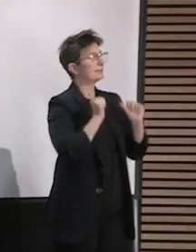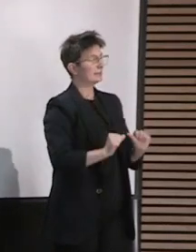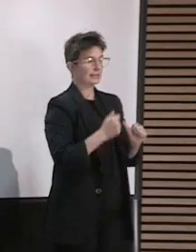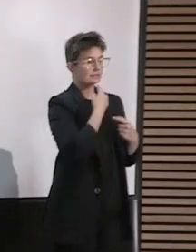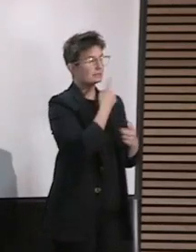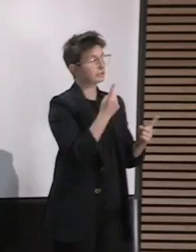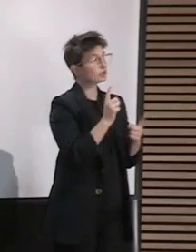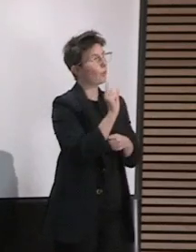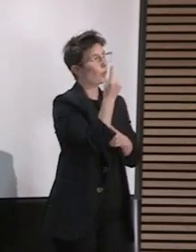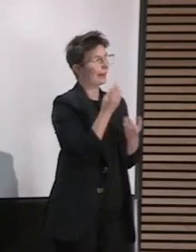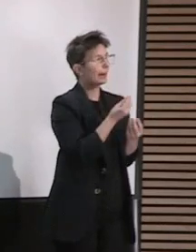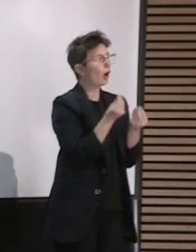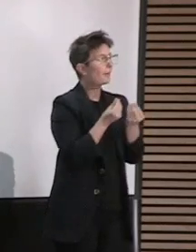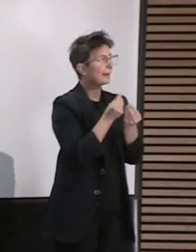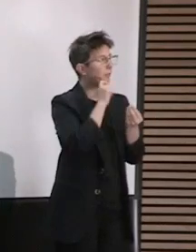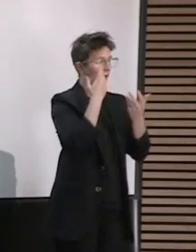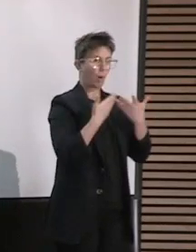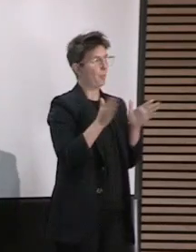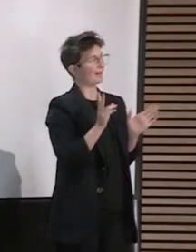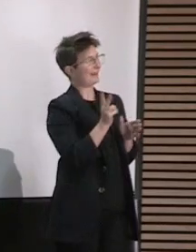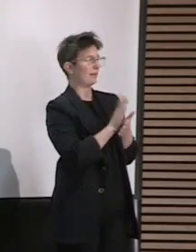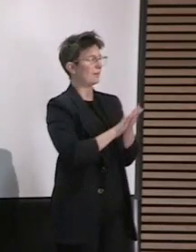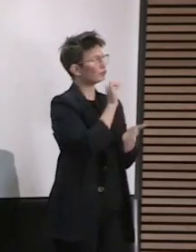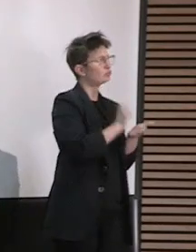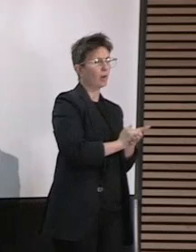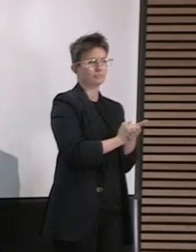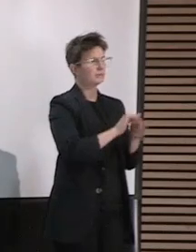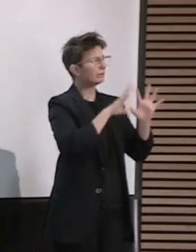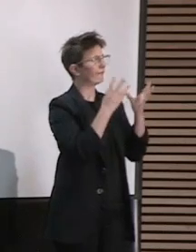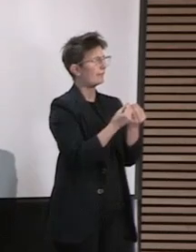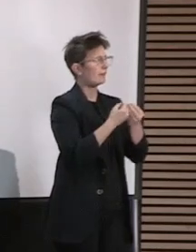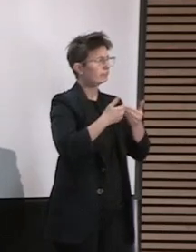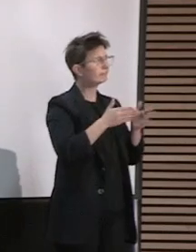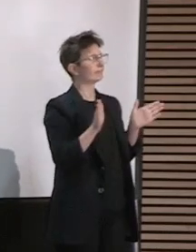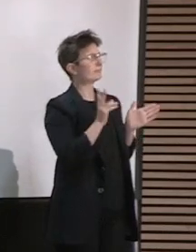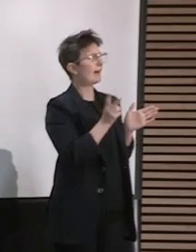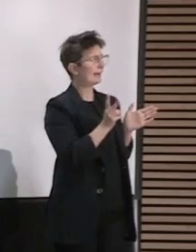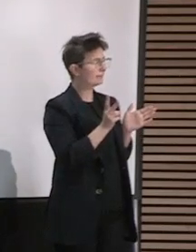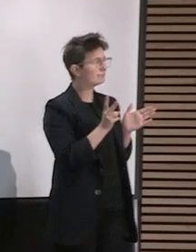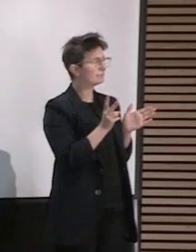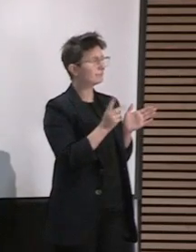ahau ki nga Kaikirimi kua pa tonu nga here ki te 11. 59pm i te ahiahi o te Rtapu. Kua pai